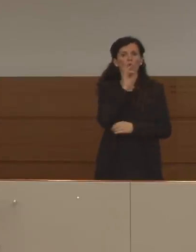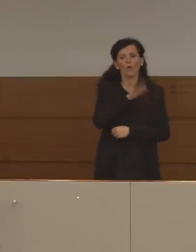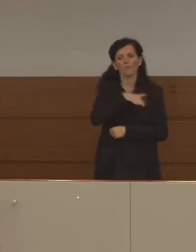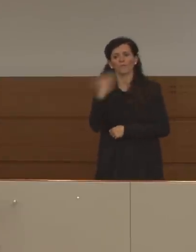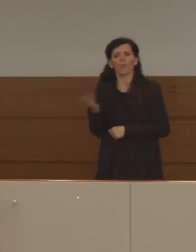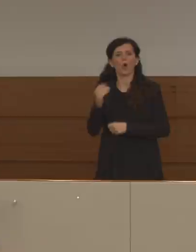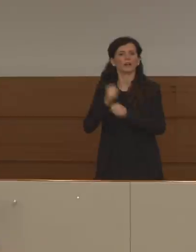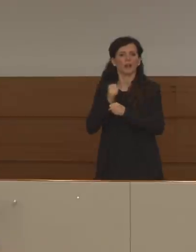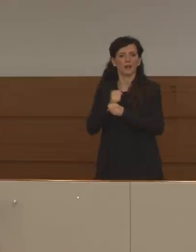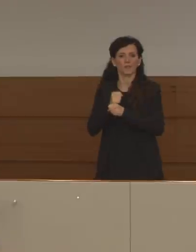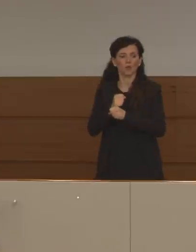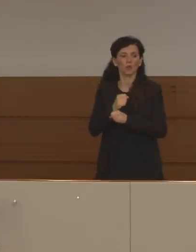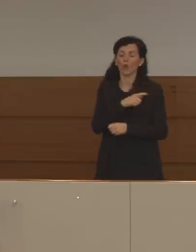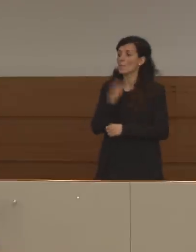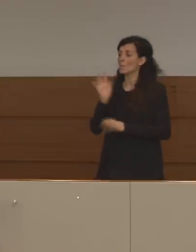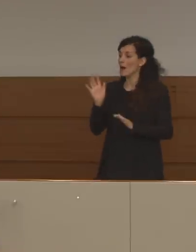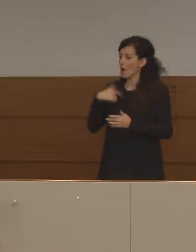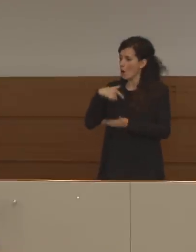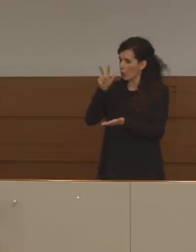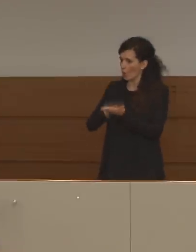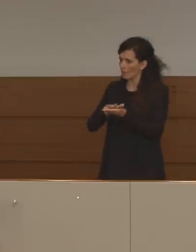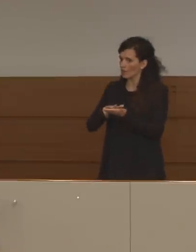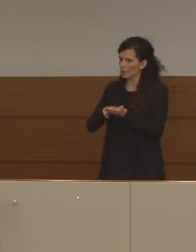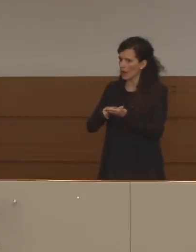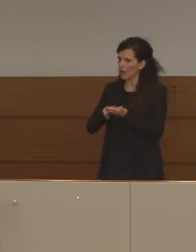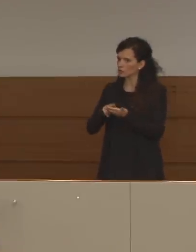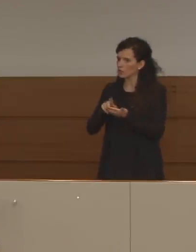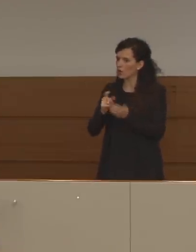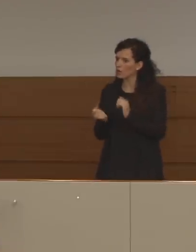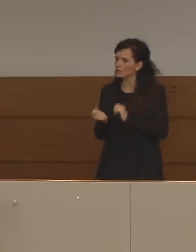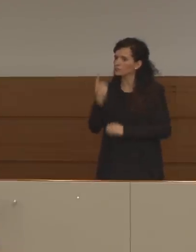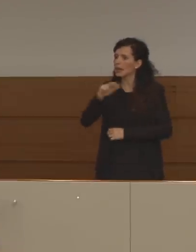(domanda giornalista) È confermato che sia risultato positivo al coronavirus?